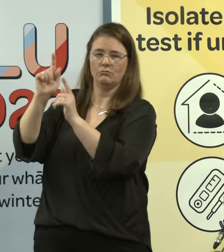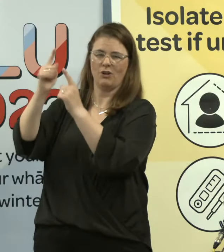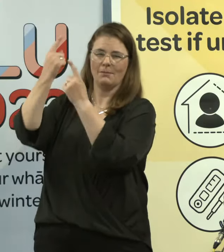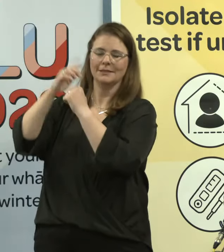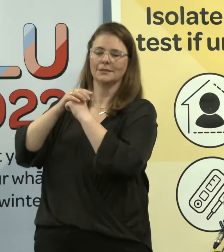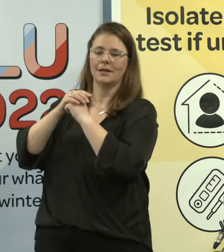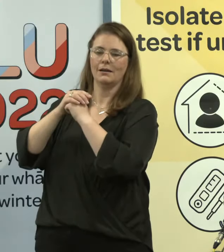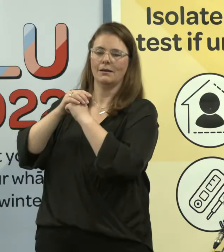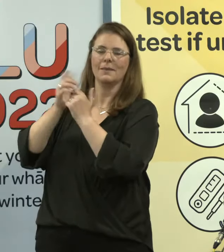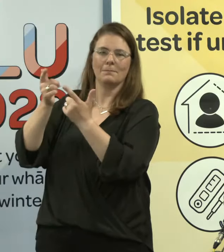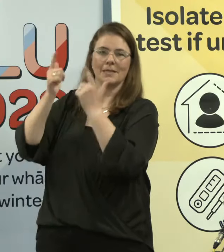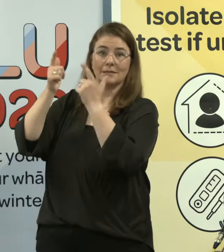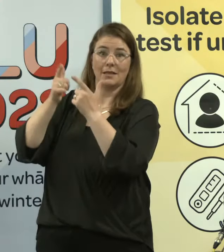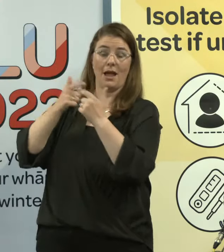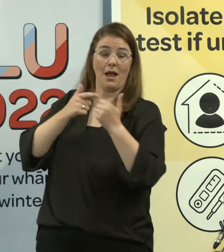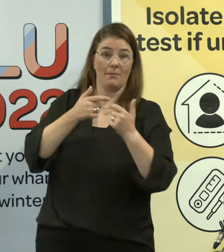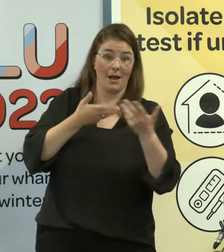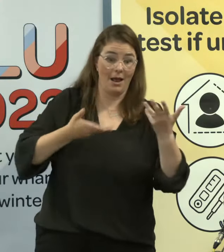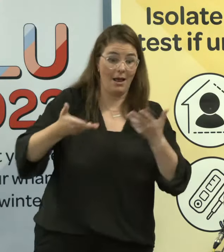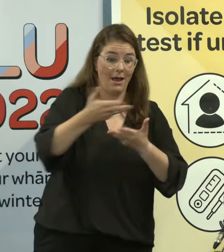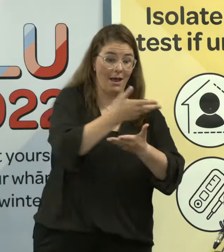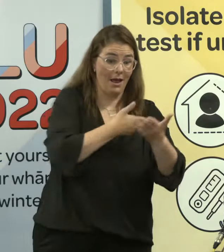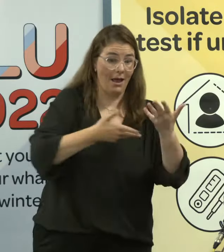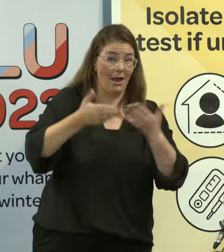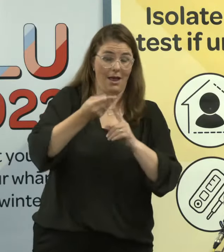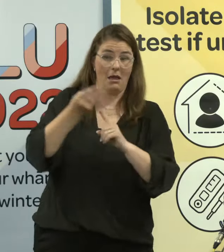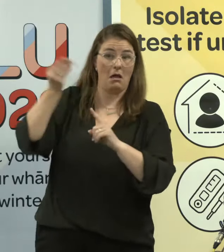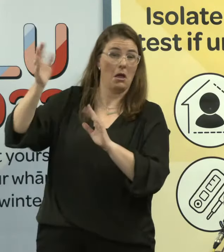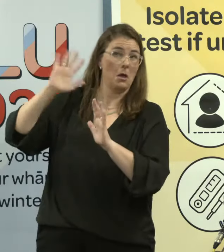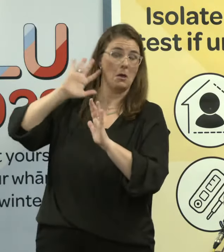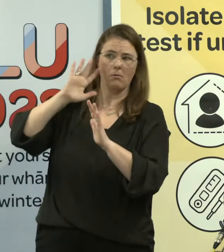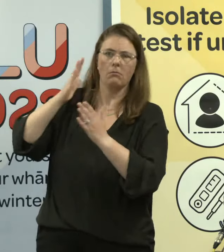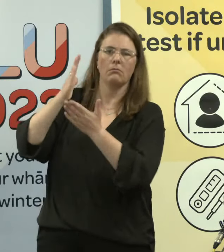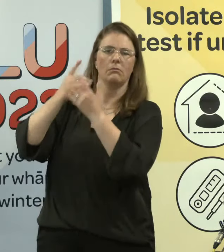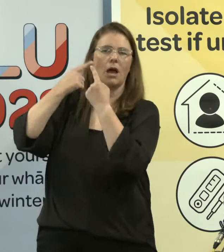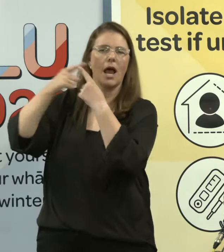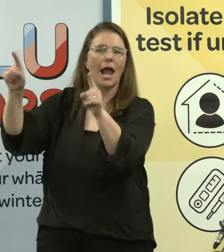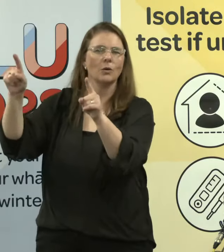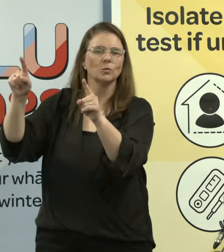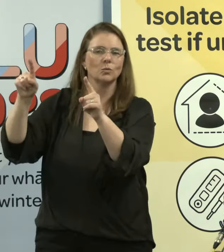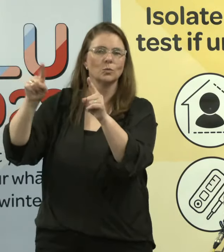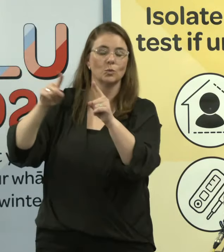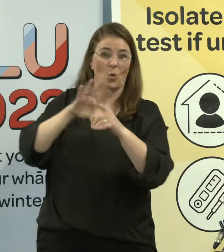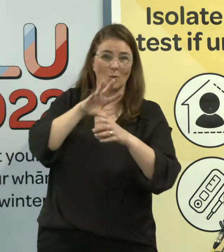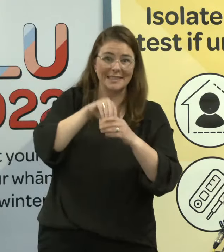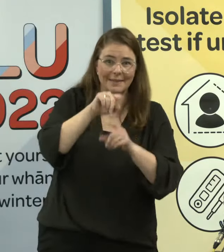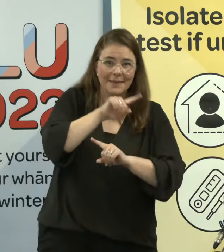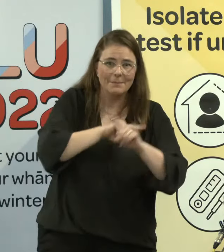whakamahere, a me Dr Bloomfield